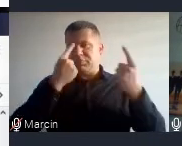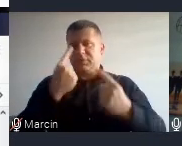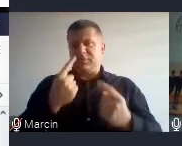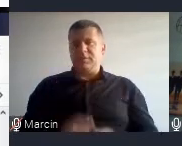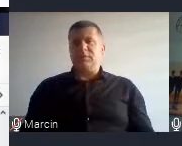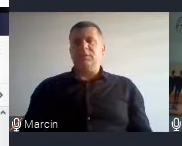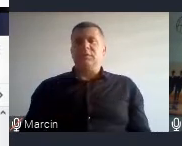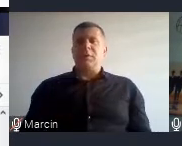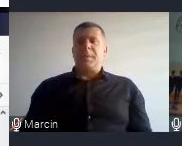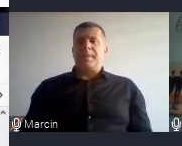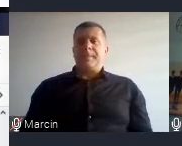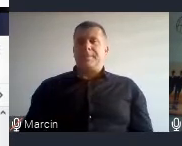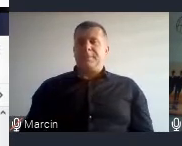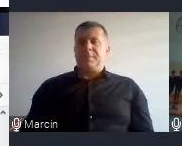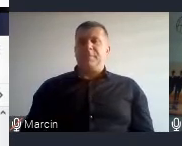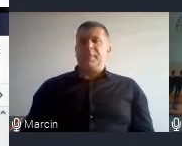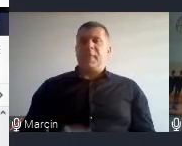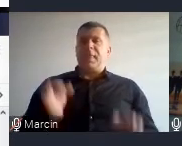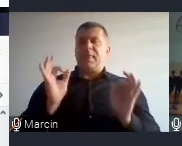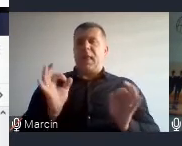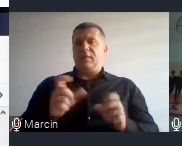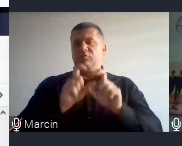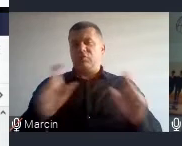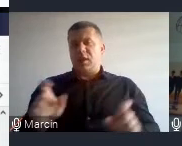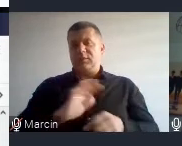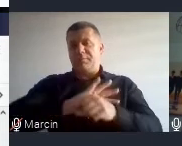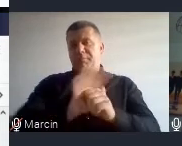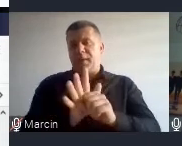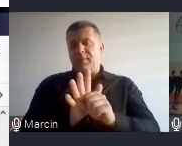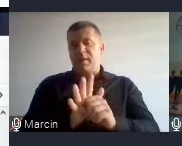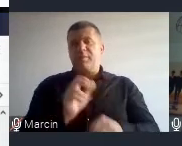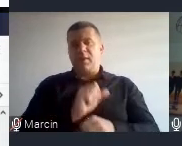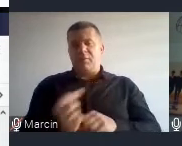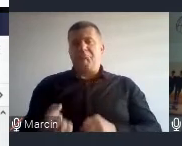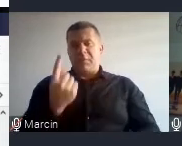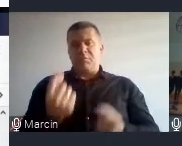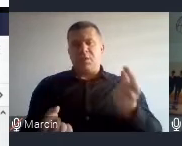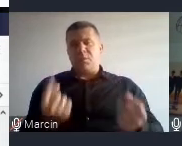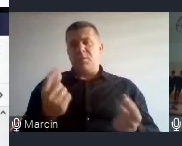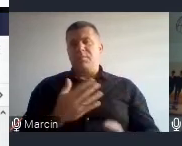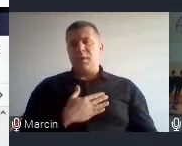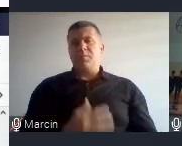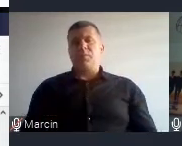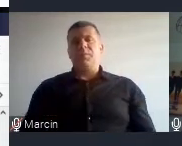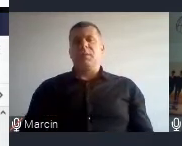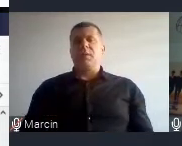Proszę Państwa, tu w tej chwili w czasie pandemii pojawiły nam się takie możliwości